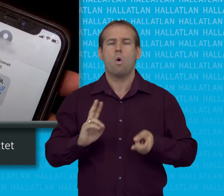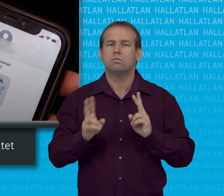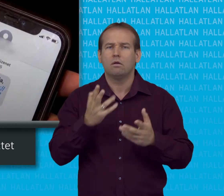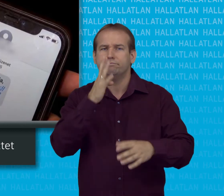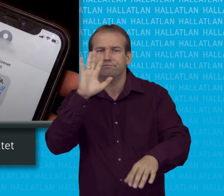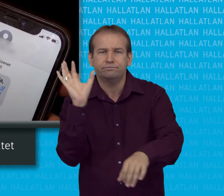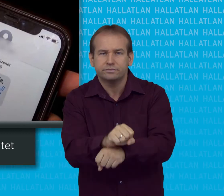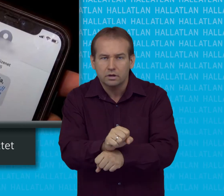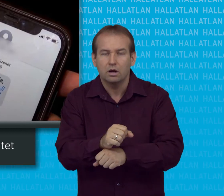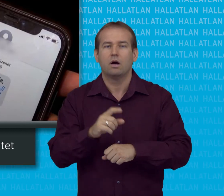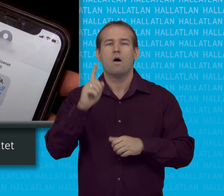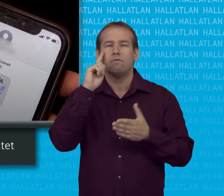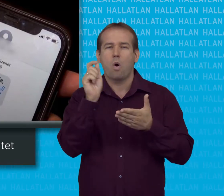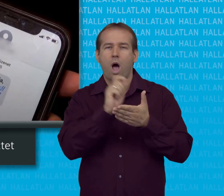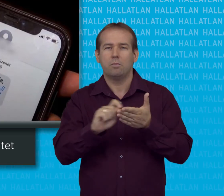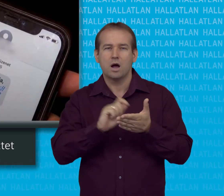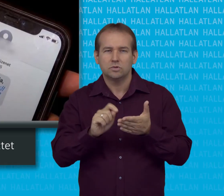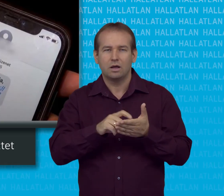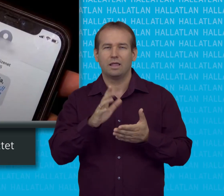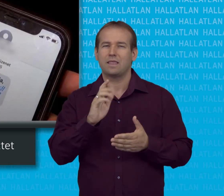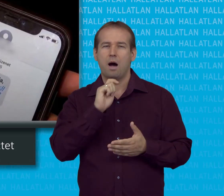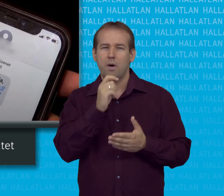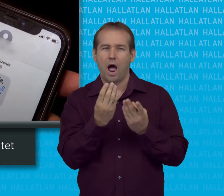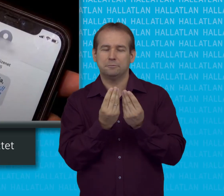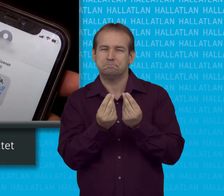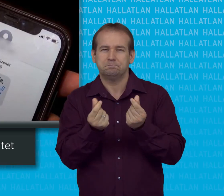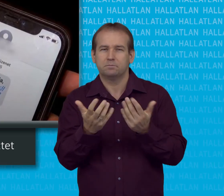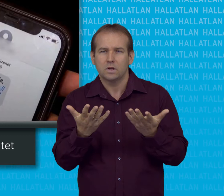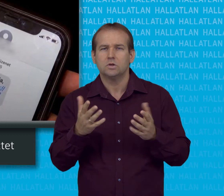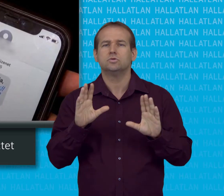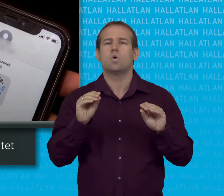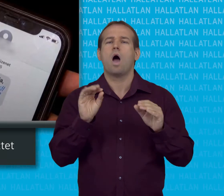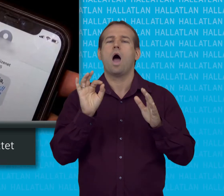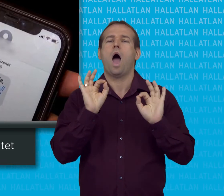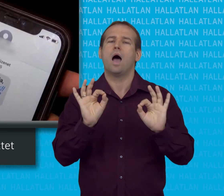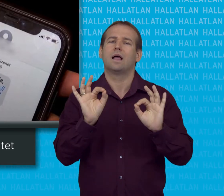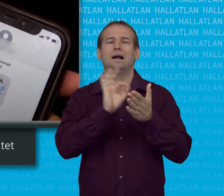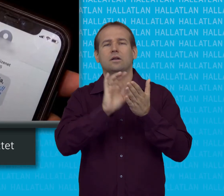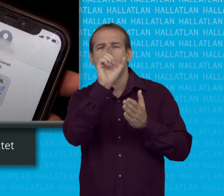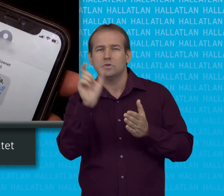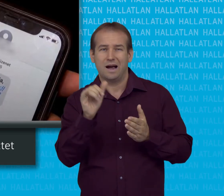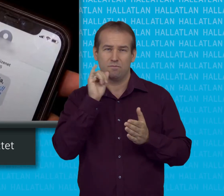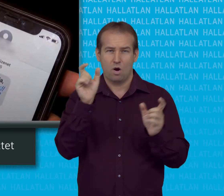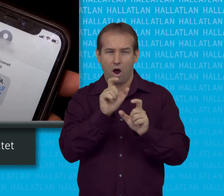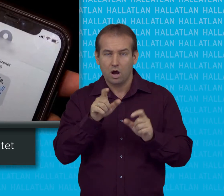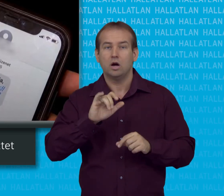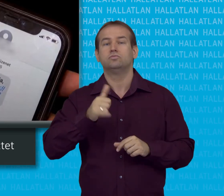Gyanúra adhat okot a magyartalan megfogalmazás, helyesírási hibák,